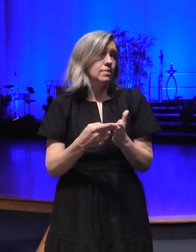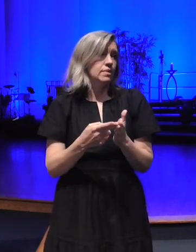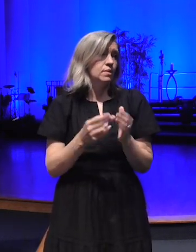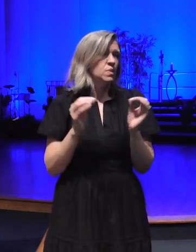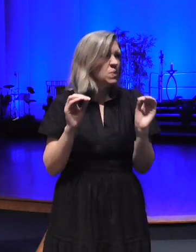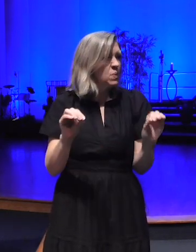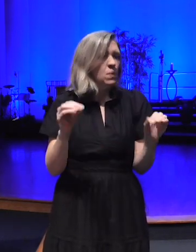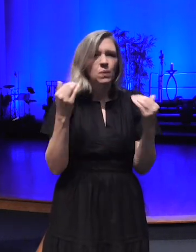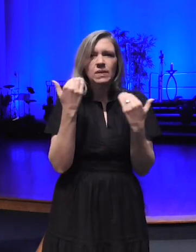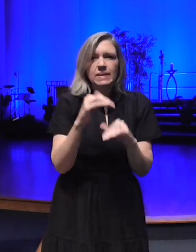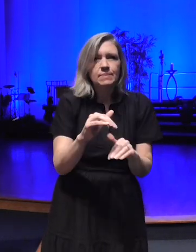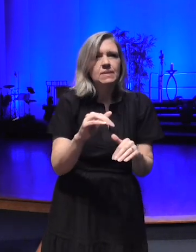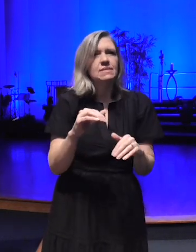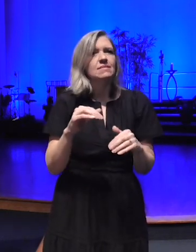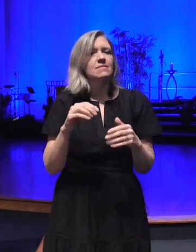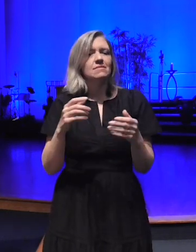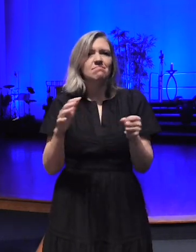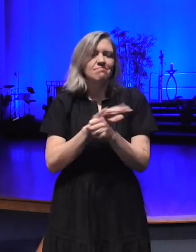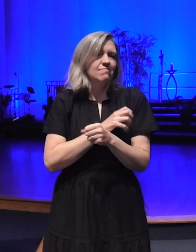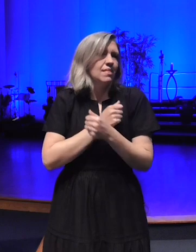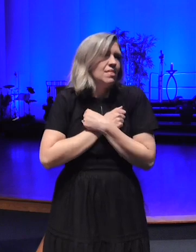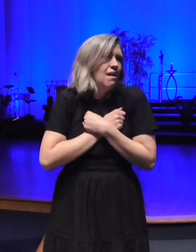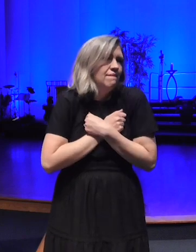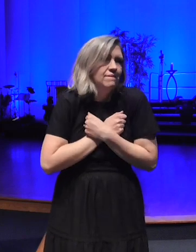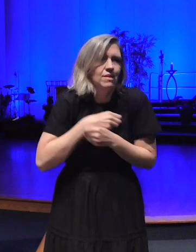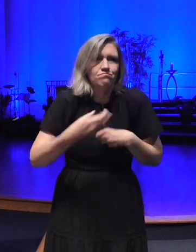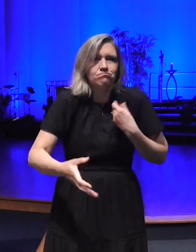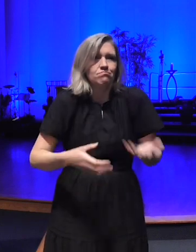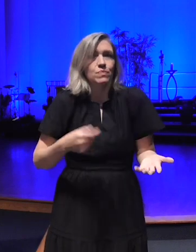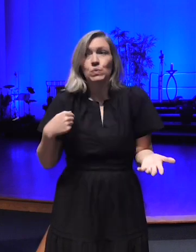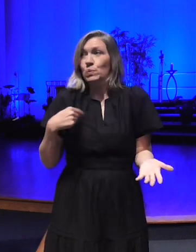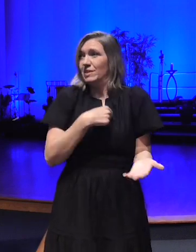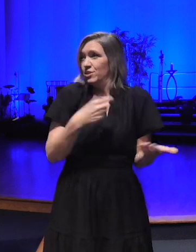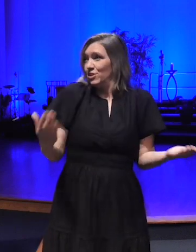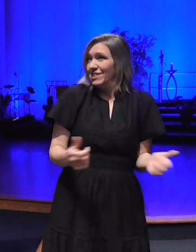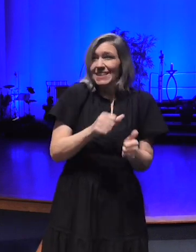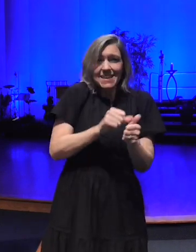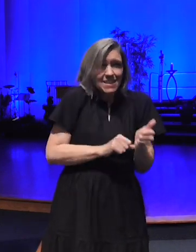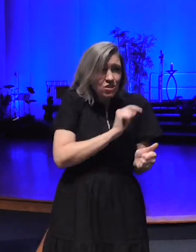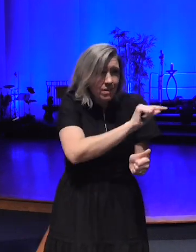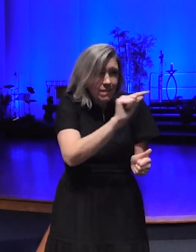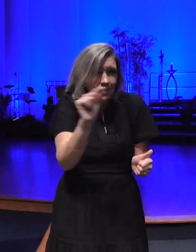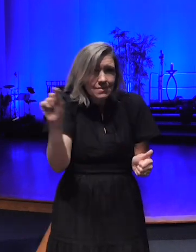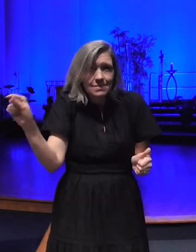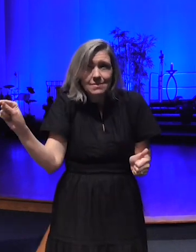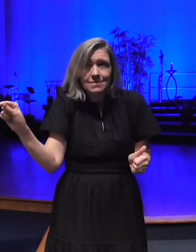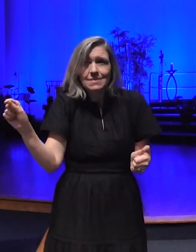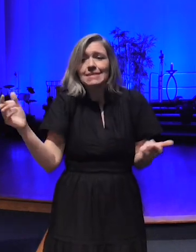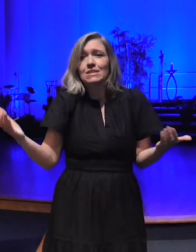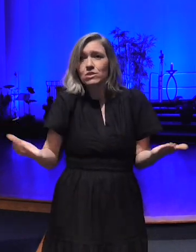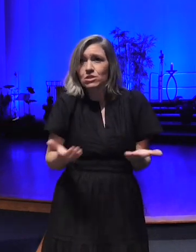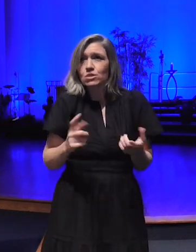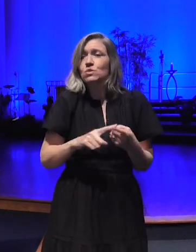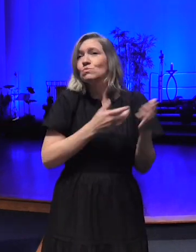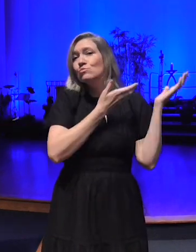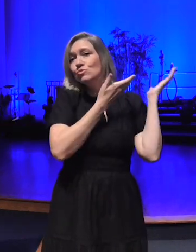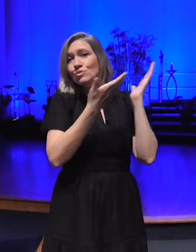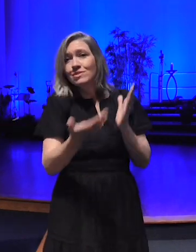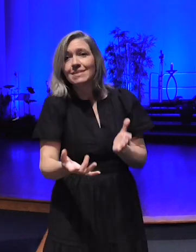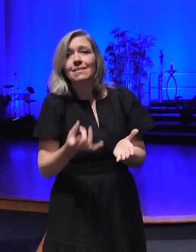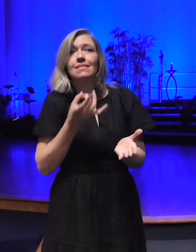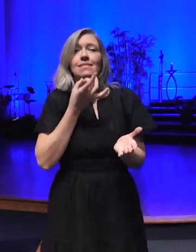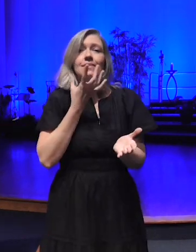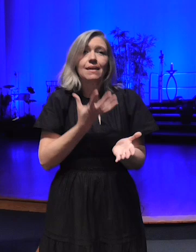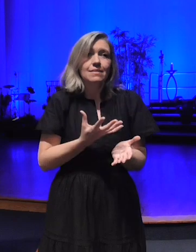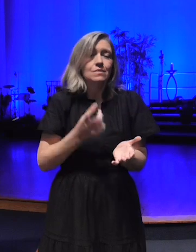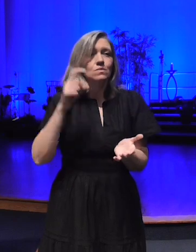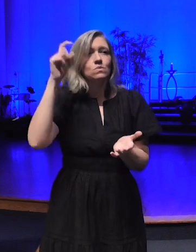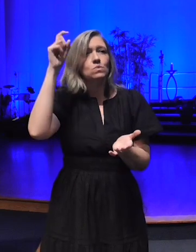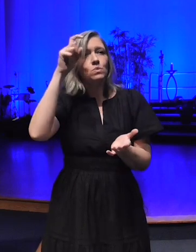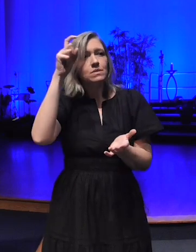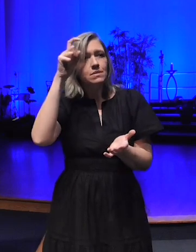el amor incondicional estamos aquí todos y cada uno de nosotros para traer la luz y la sabiduría del Alma a